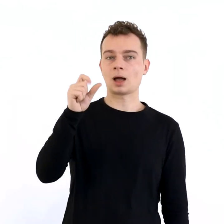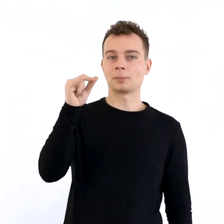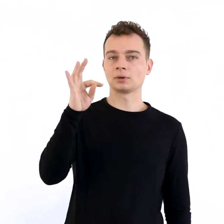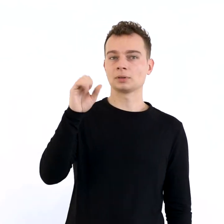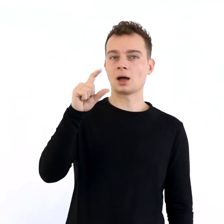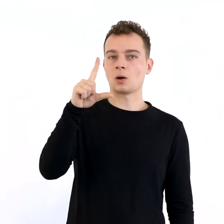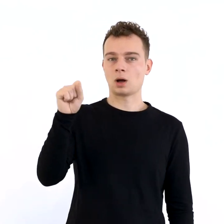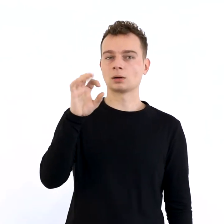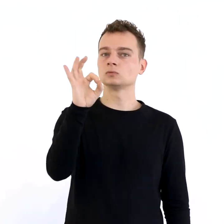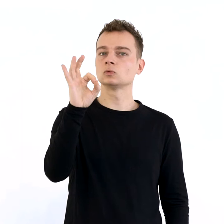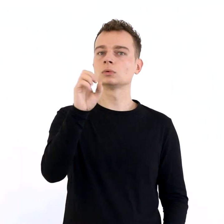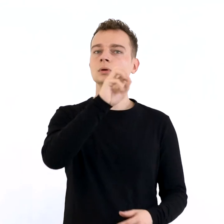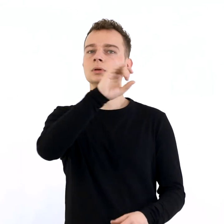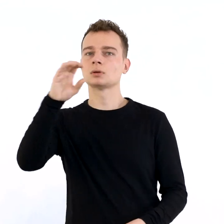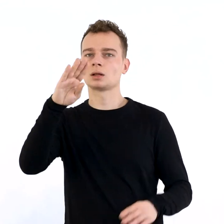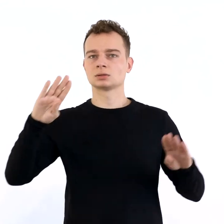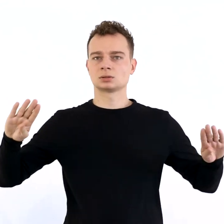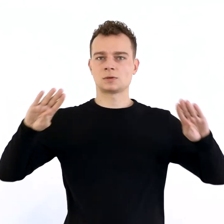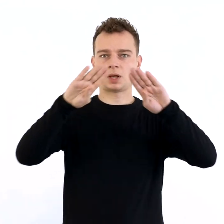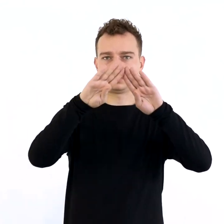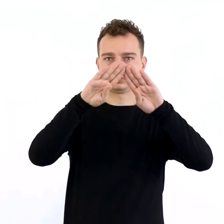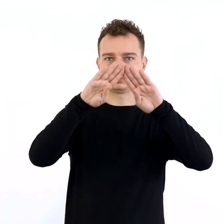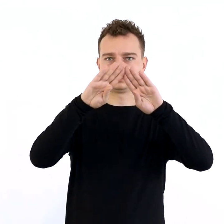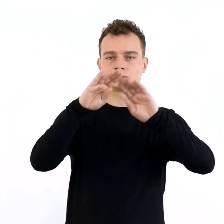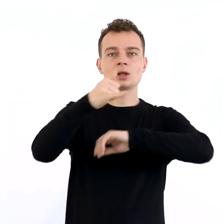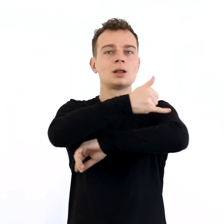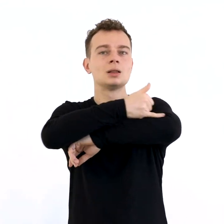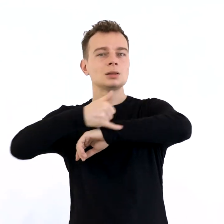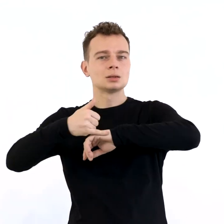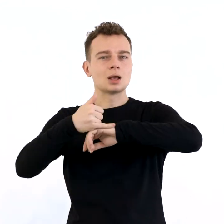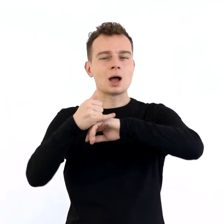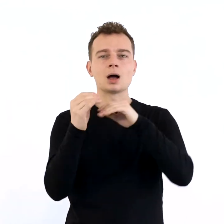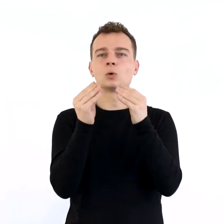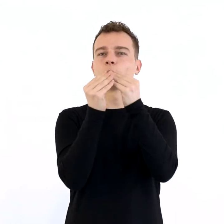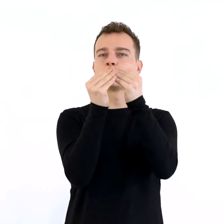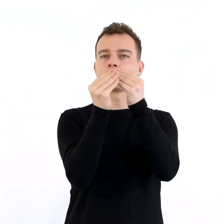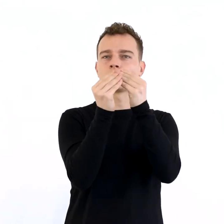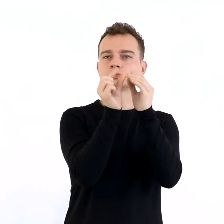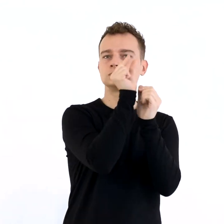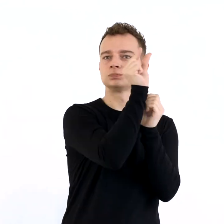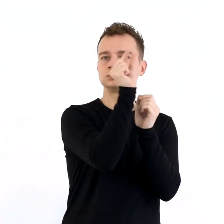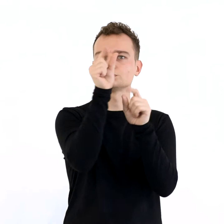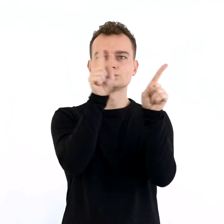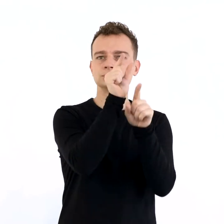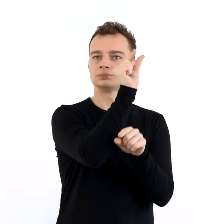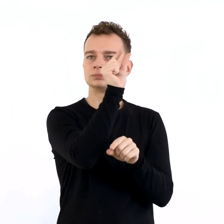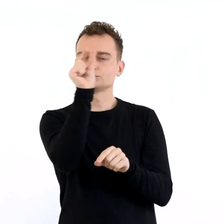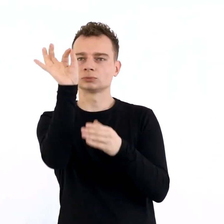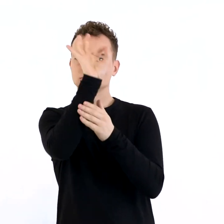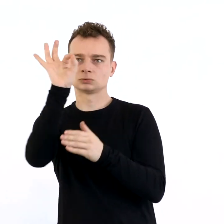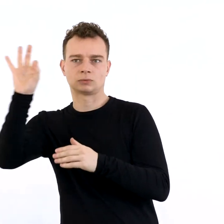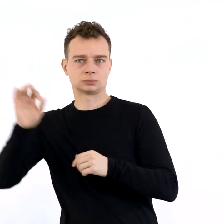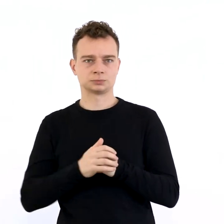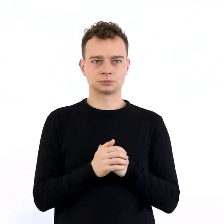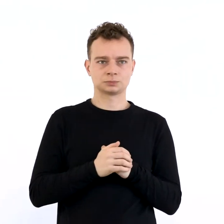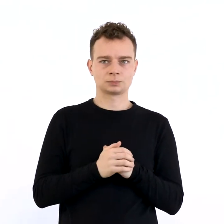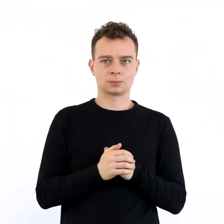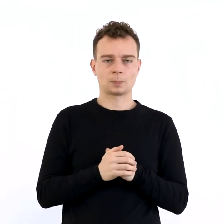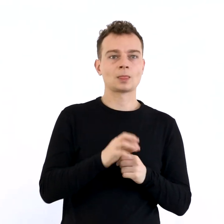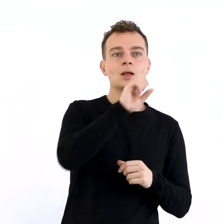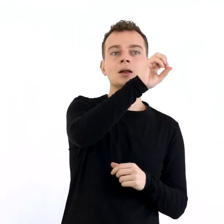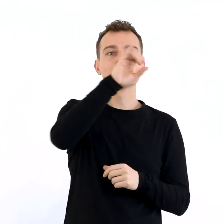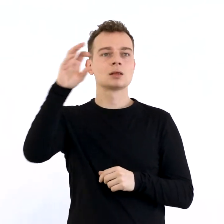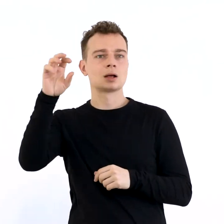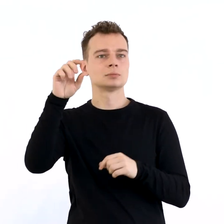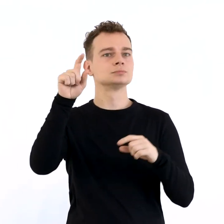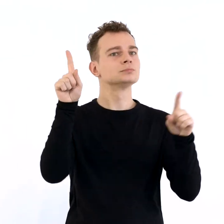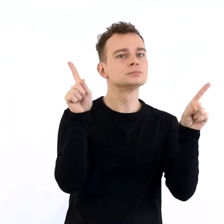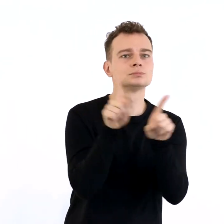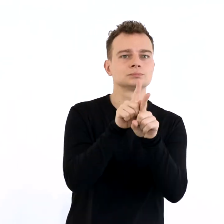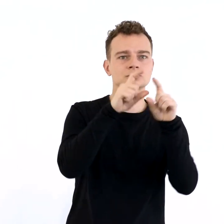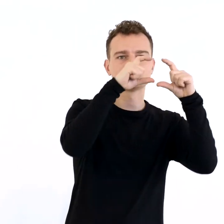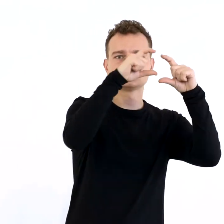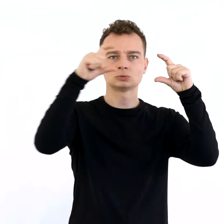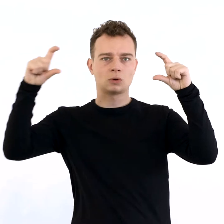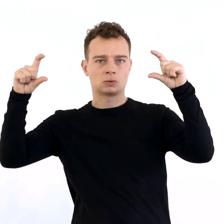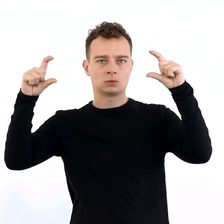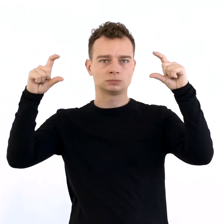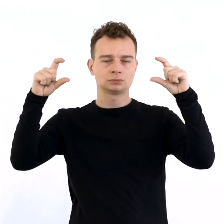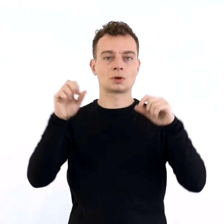Litery kapitały są symetryczne, rysowane linią o jednakowej grubości, mają jednakową wysokość,